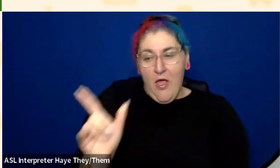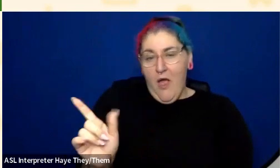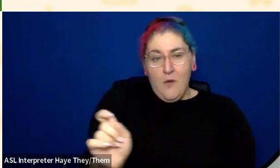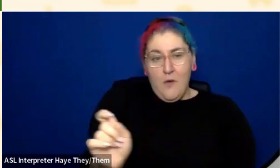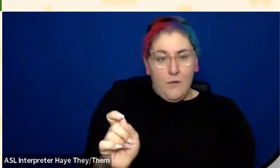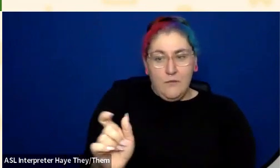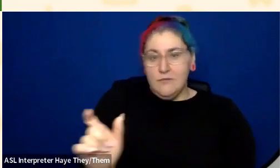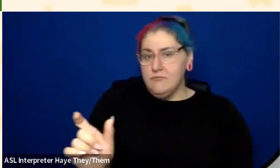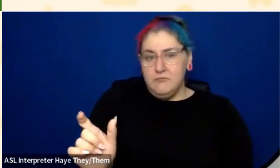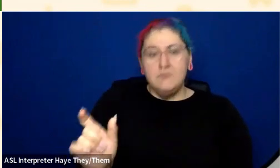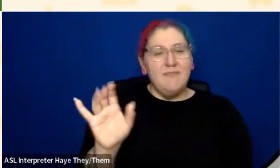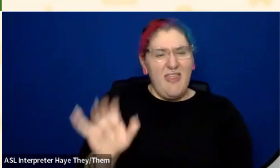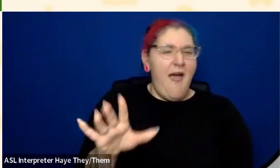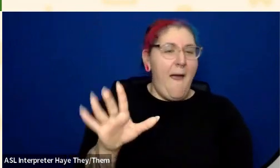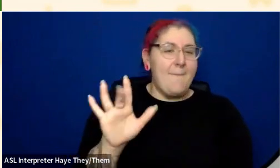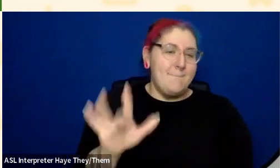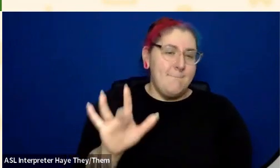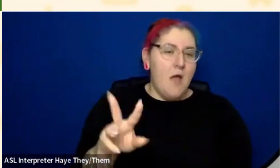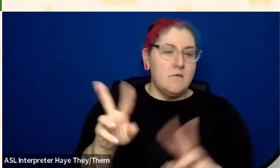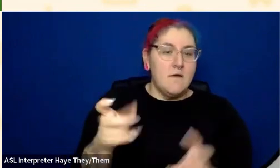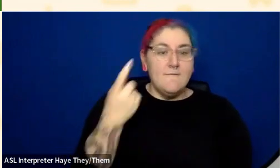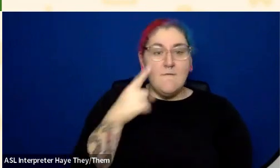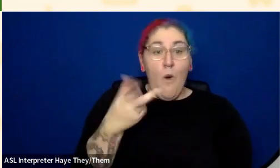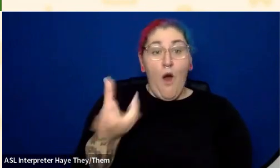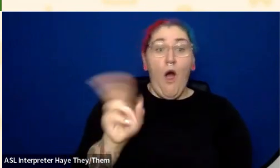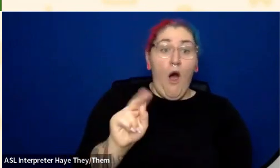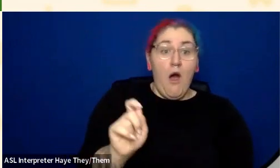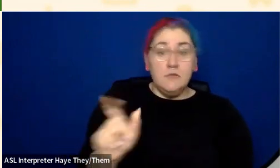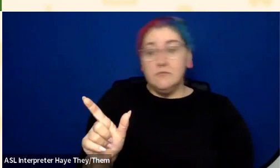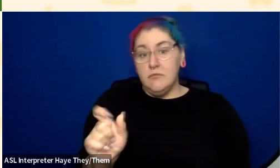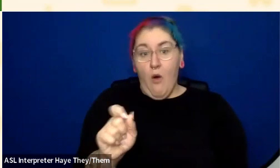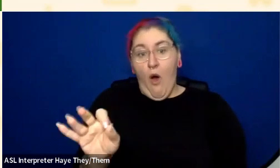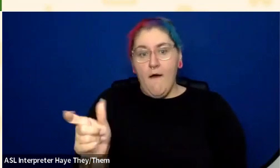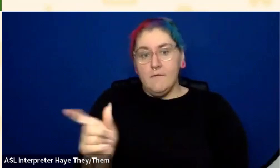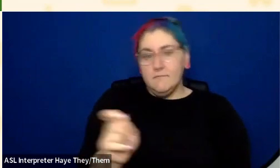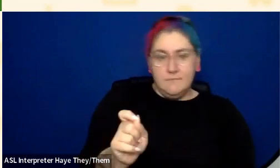Tengo algunos ejemplos en la diapositiva. Tenemos algunos ejemplos de configuración de Google Calendar en la parte superior izquierda.